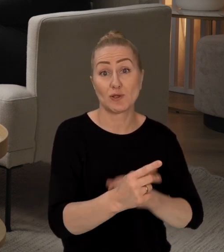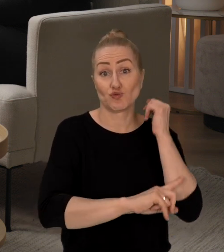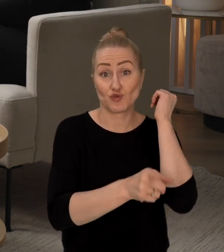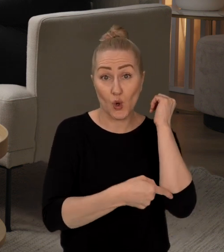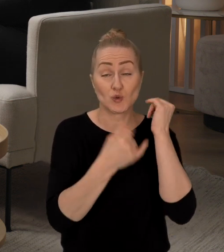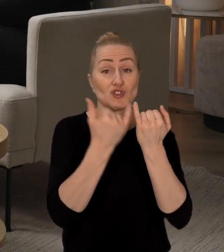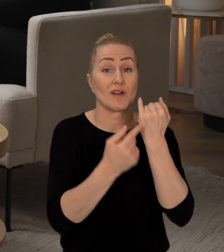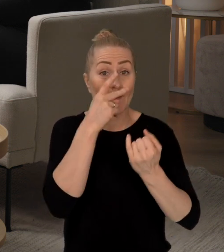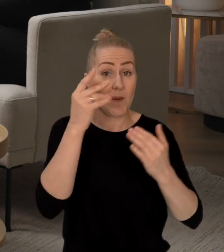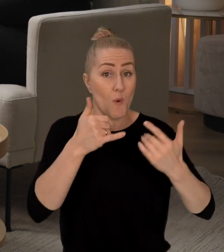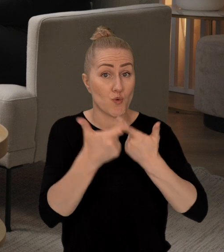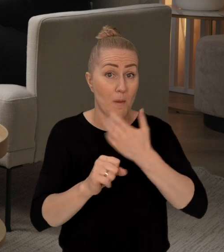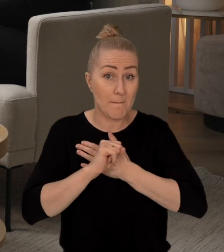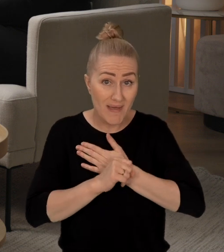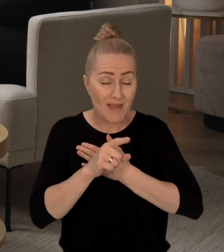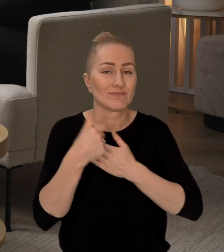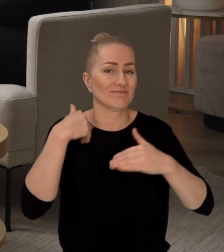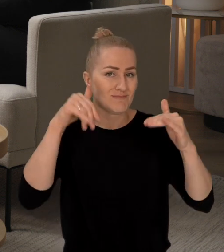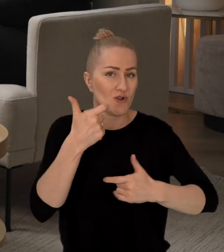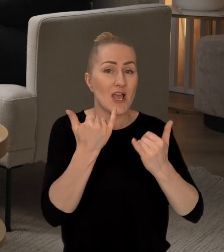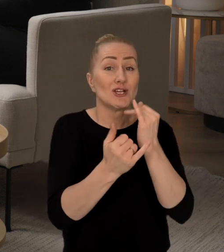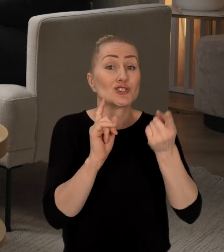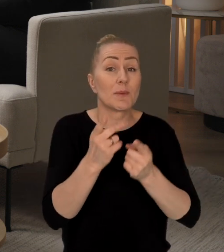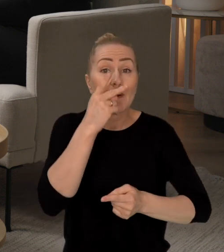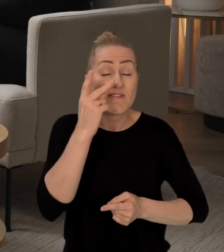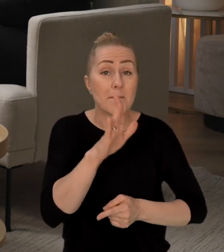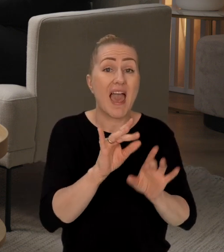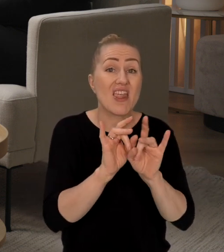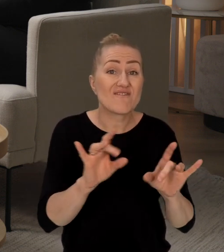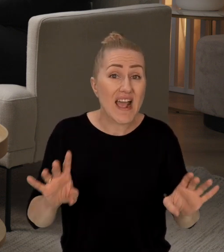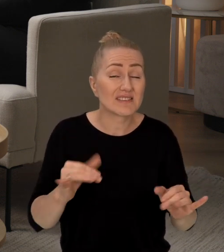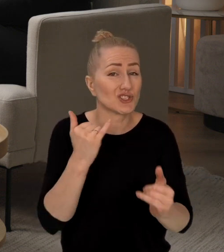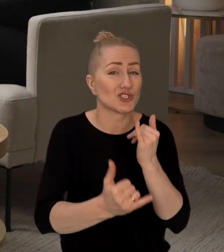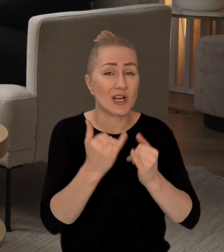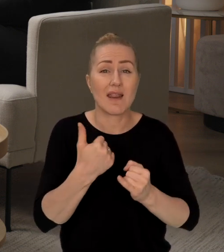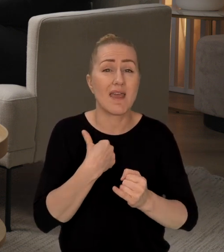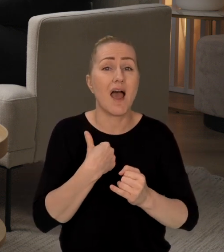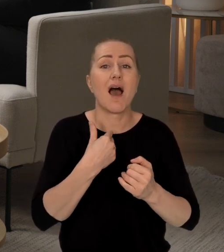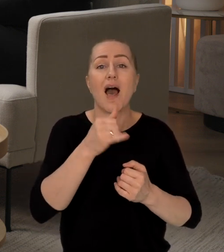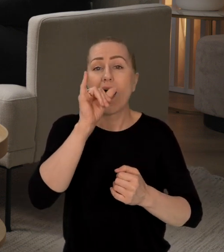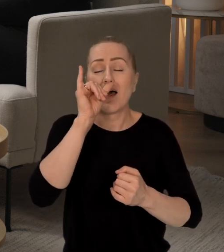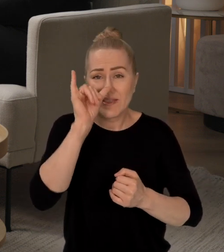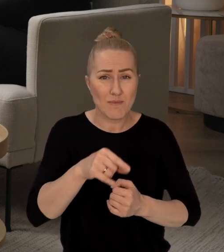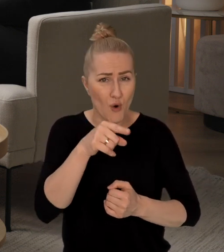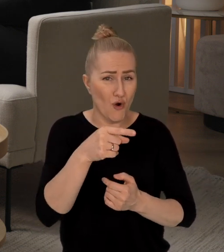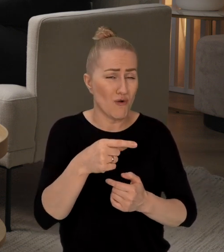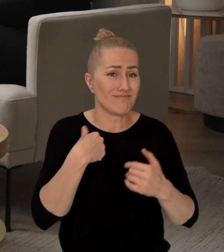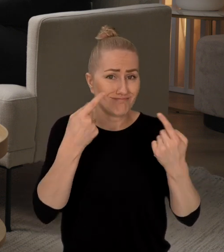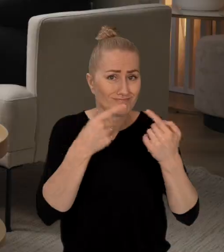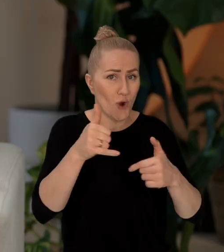badania i jeżeli szybko rozpoznajemy infekcję, jeżeli jesteśmy w stanie ją leczyć, to jak najbardziej jest to badanie przydatne.